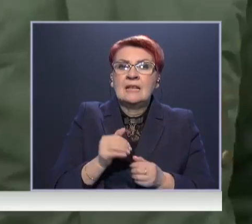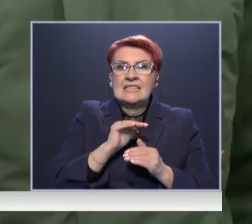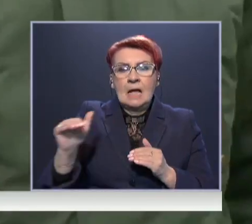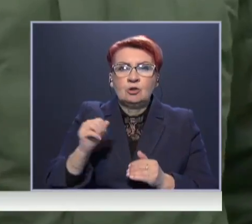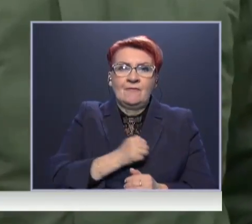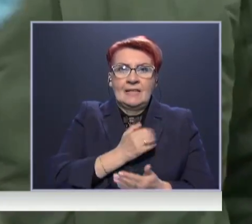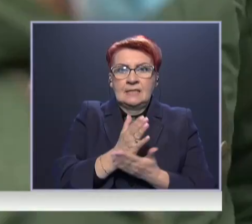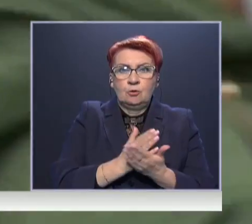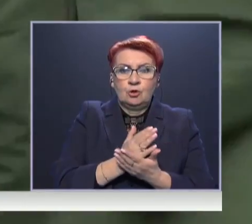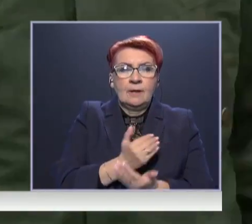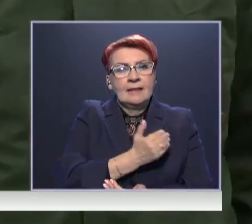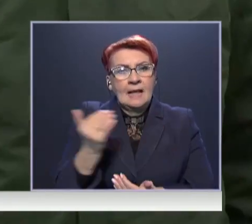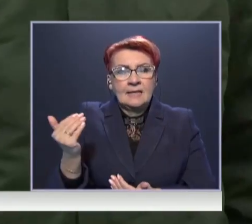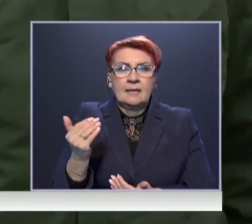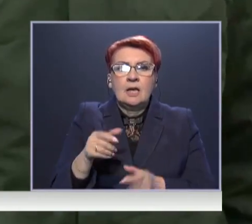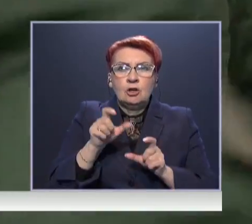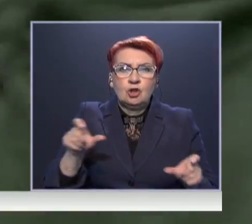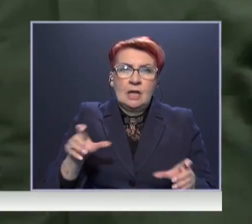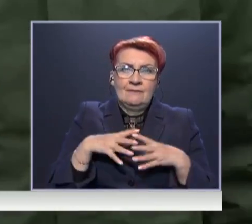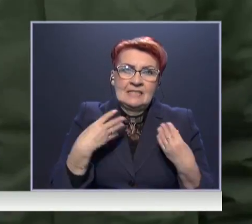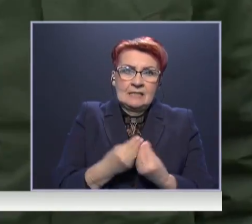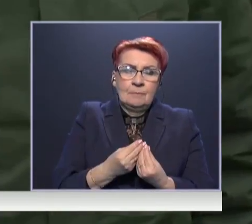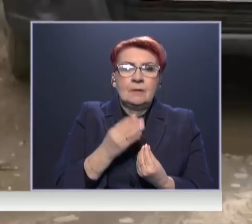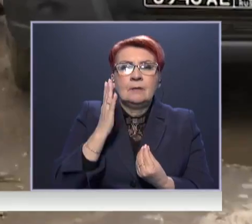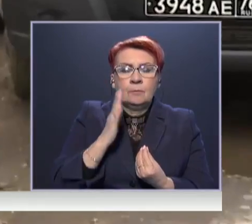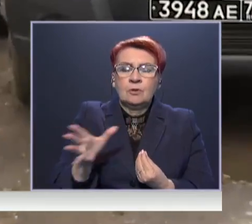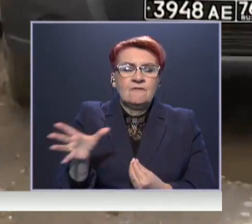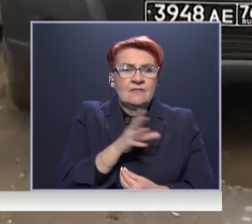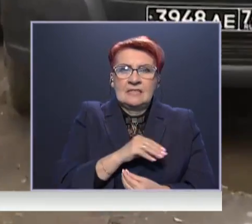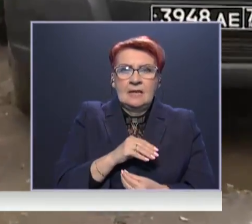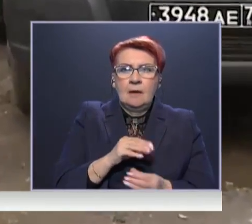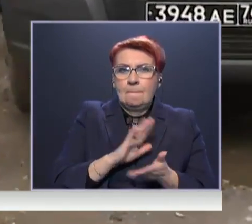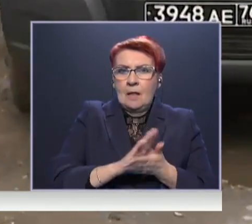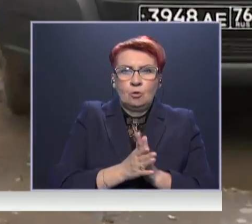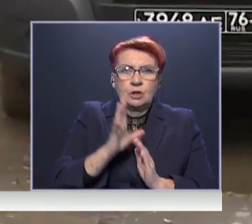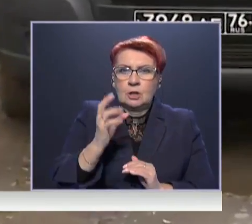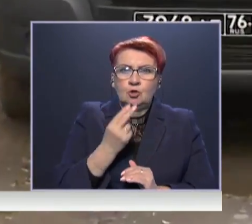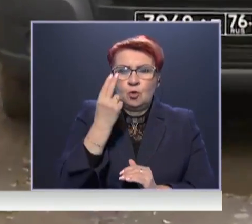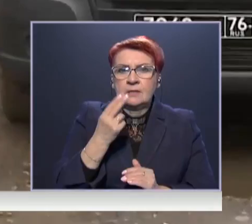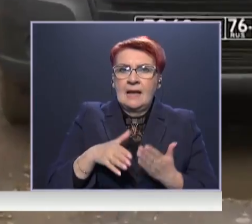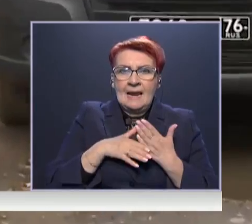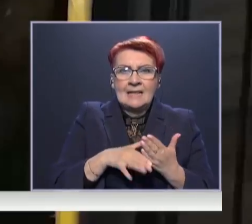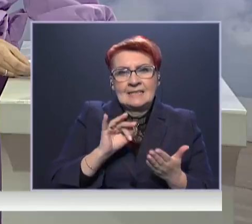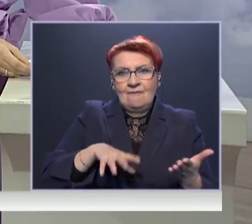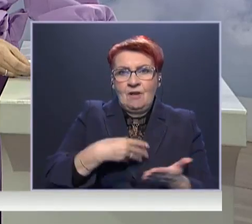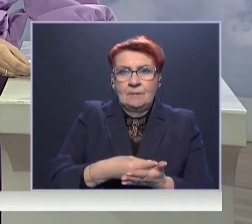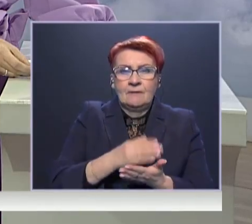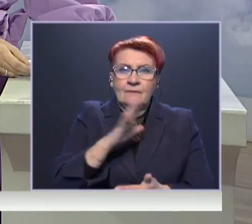на них и члено семей будут распространяться все положенные социальные Гарантии и выплаты Владимир Путин во время